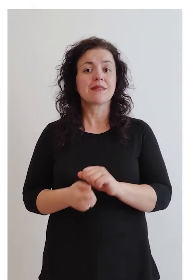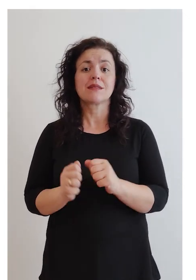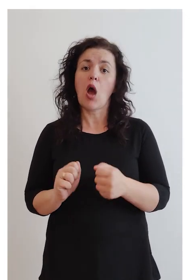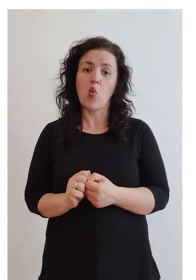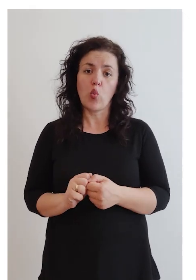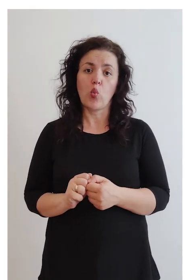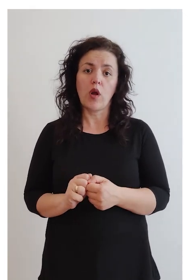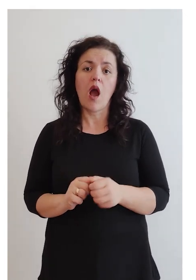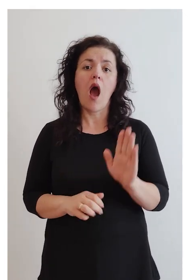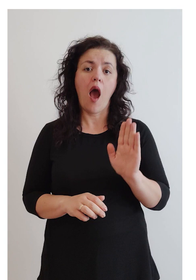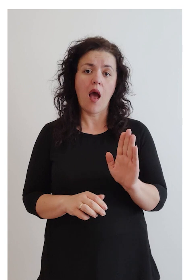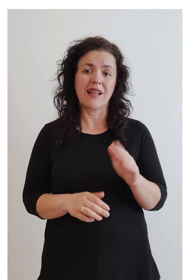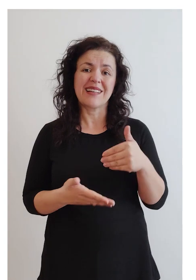Compensație în numerar